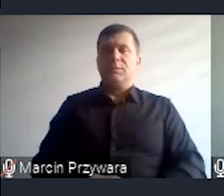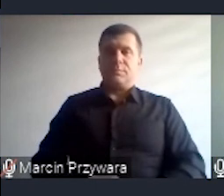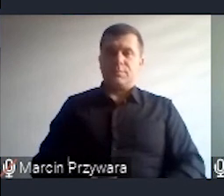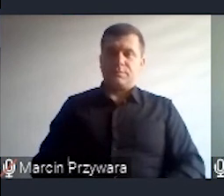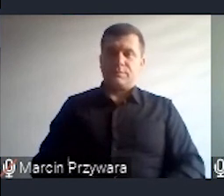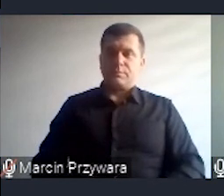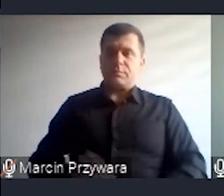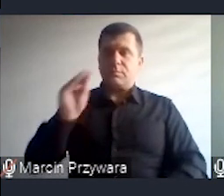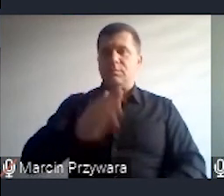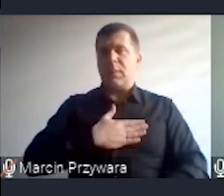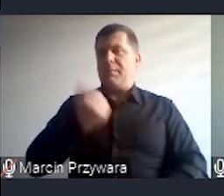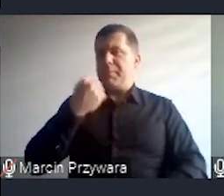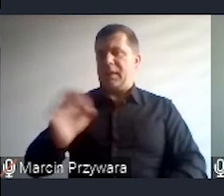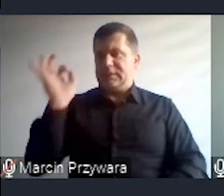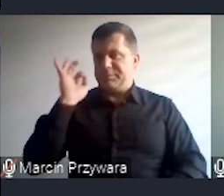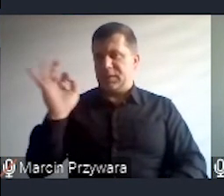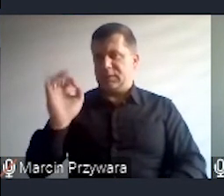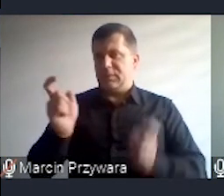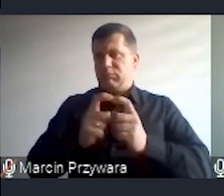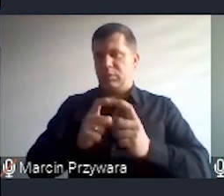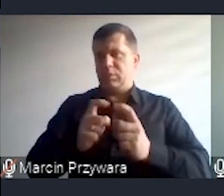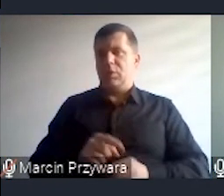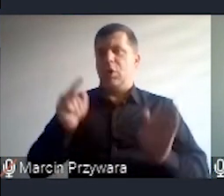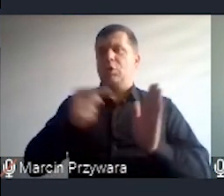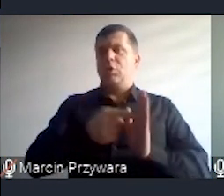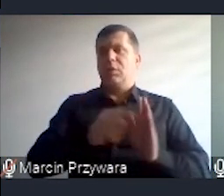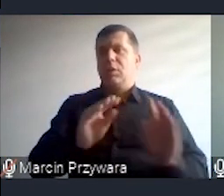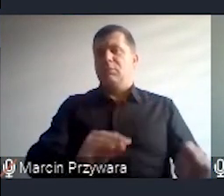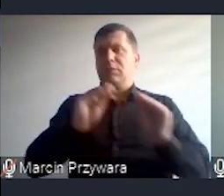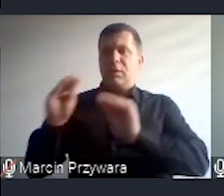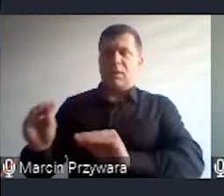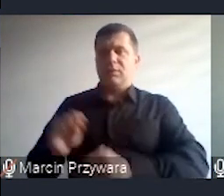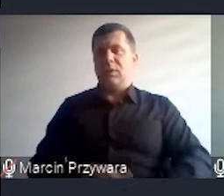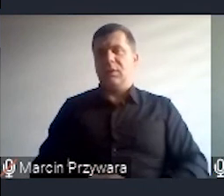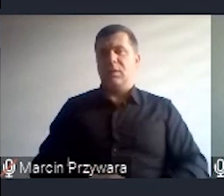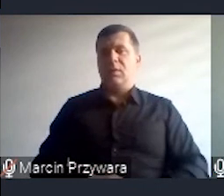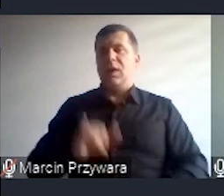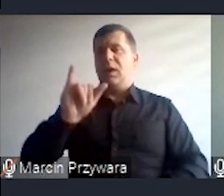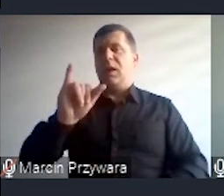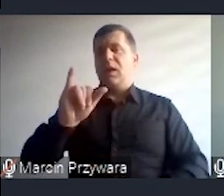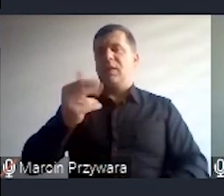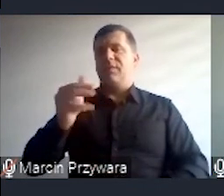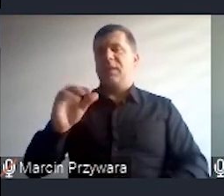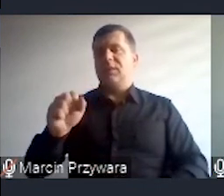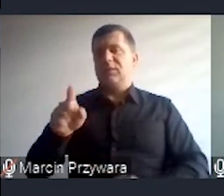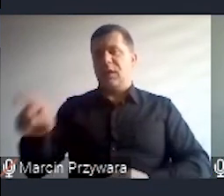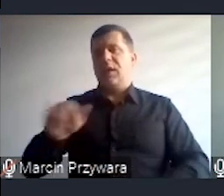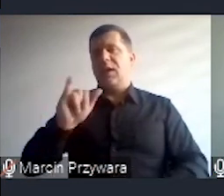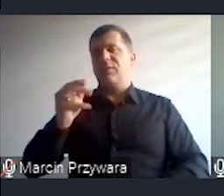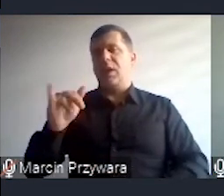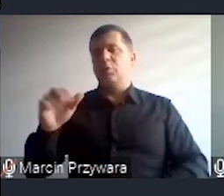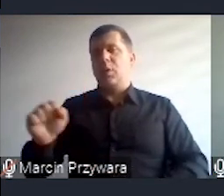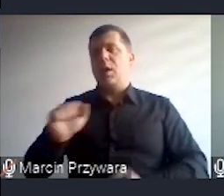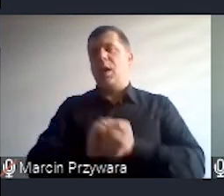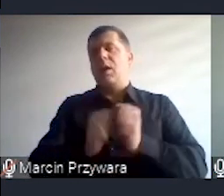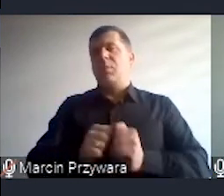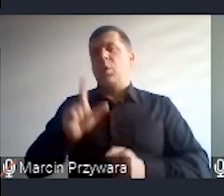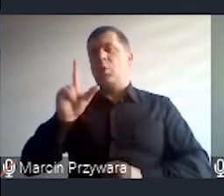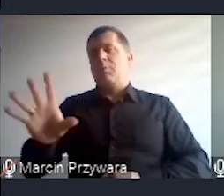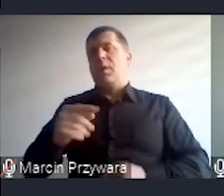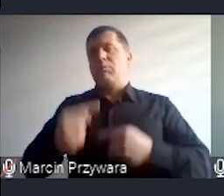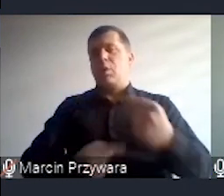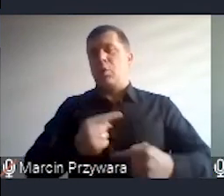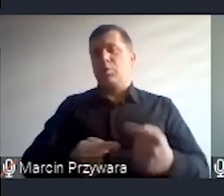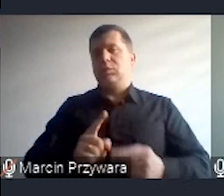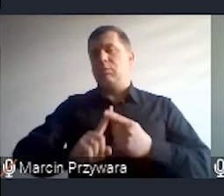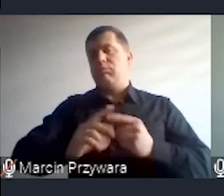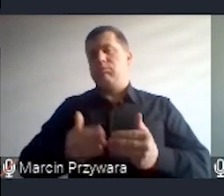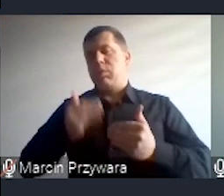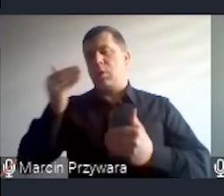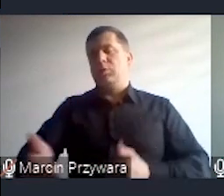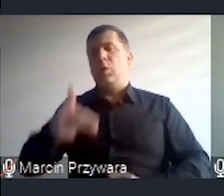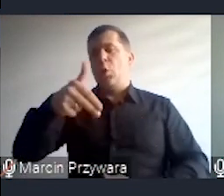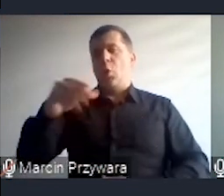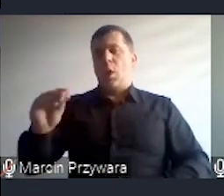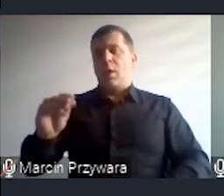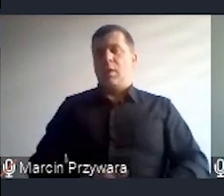Jest jeszcze taki bardzo specyficzny punkt dotyczący przeniesienia inwestycji w infrastrukturę czy inwestycji produkcyjnych poza obszar Unii Europejskiej –